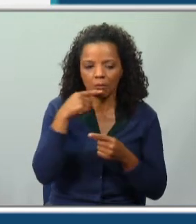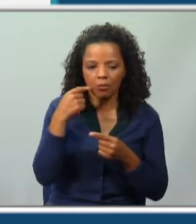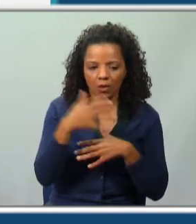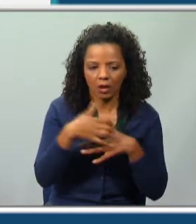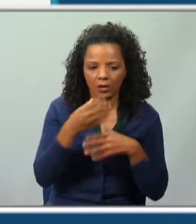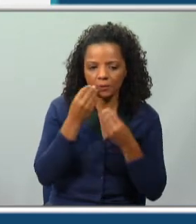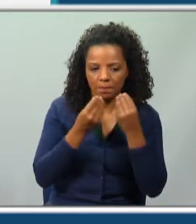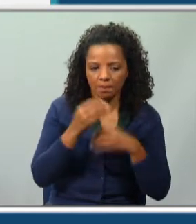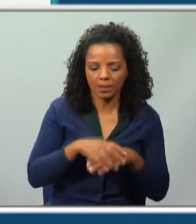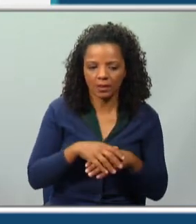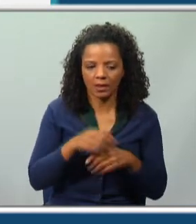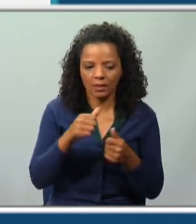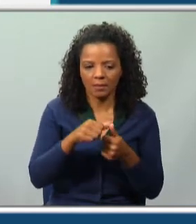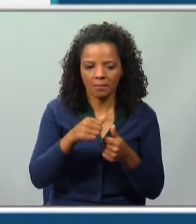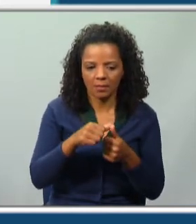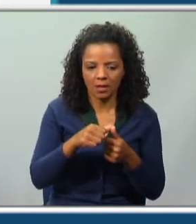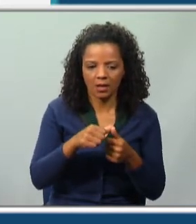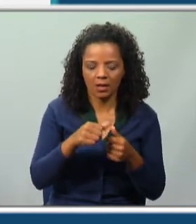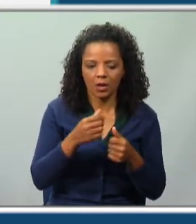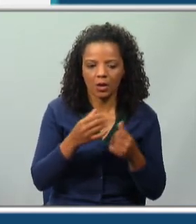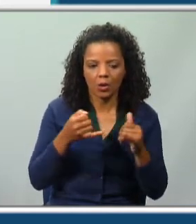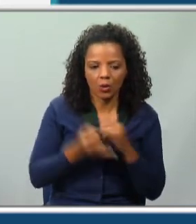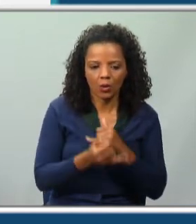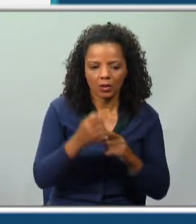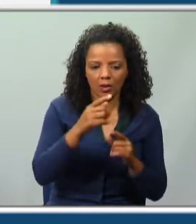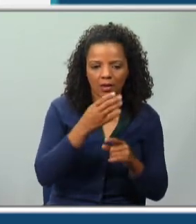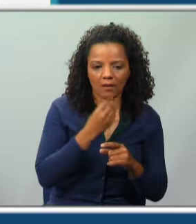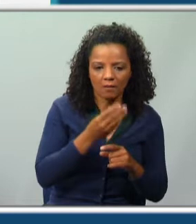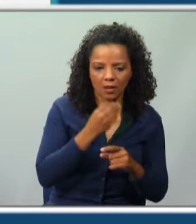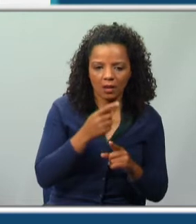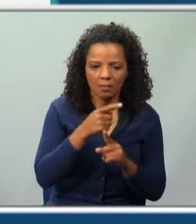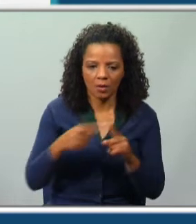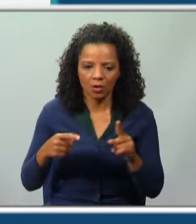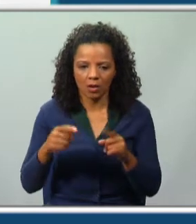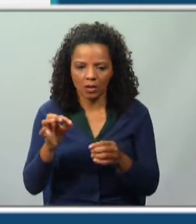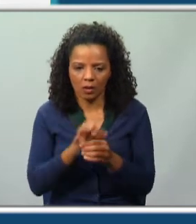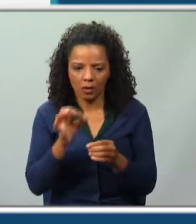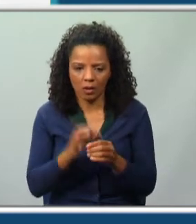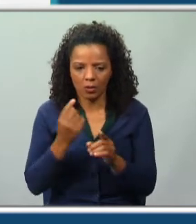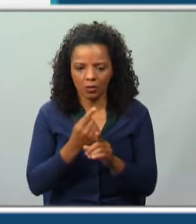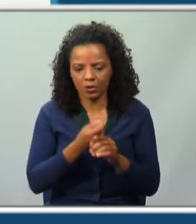6 Rua tem velha e só meia hora para arrendar são tantas as coisas que há 6街很舊，半小時到租金有很多東西